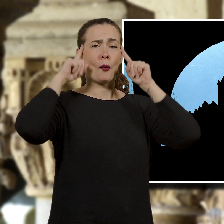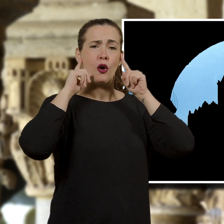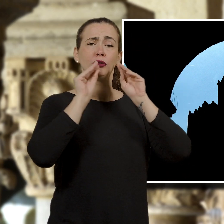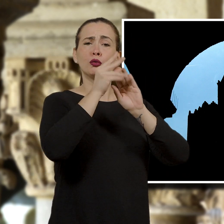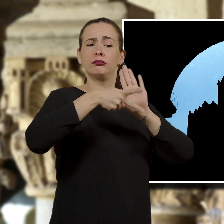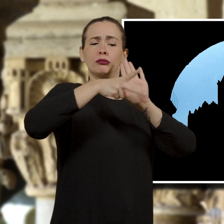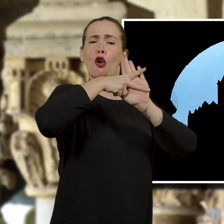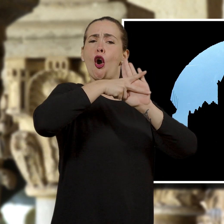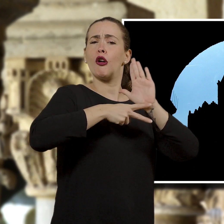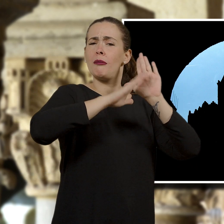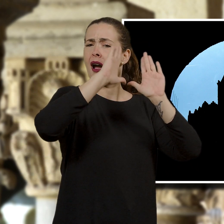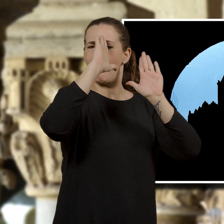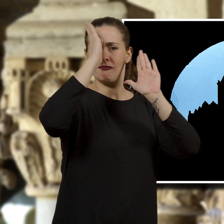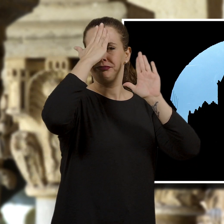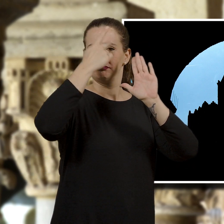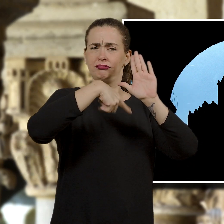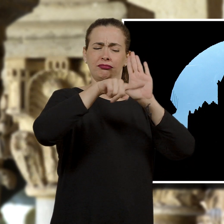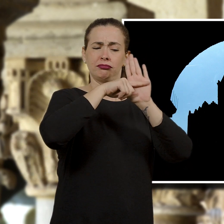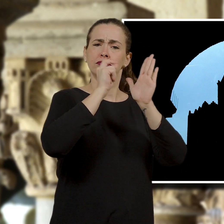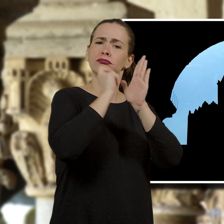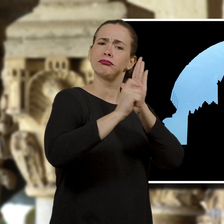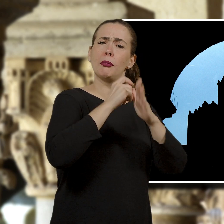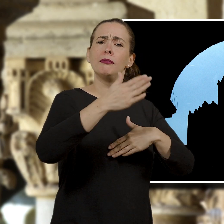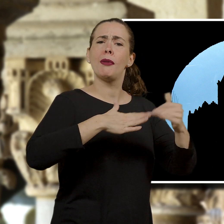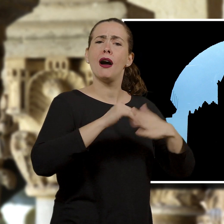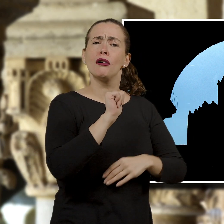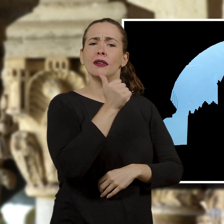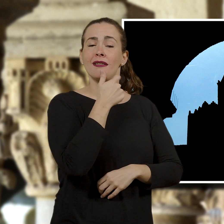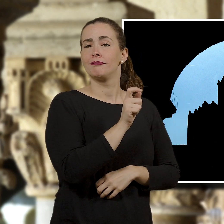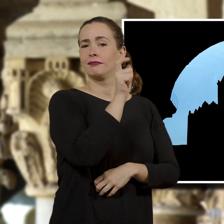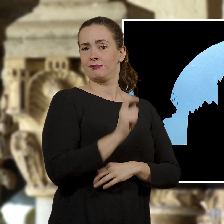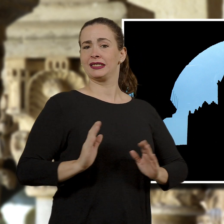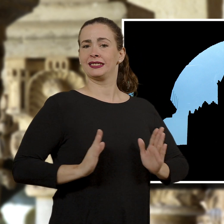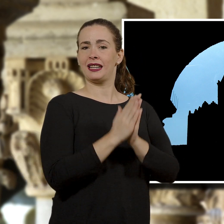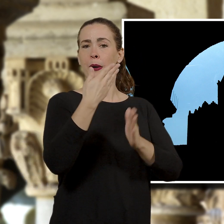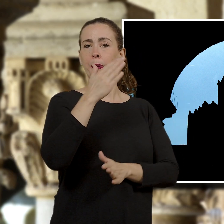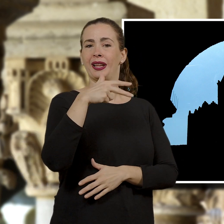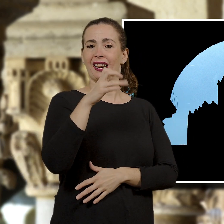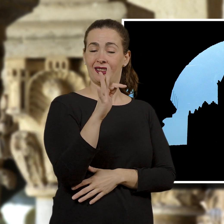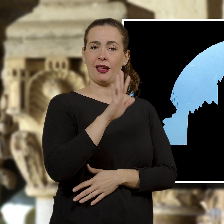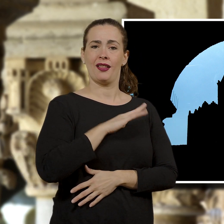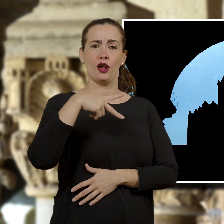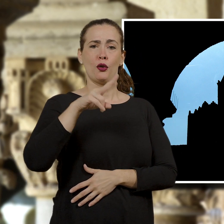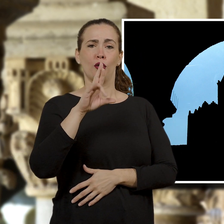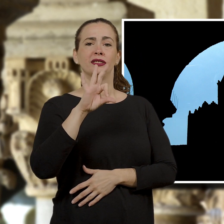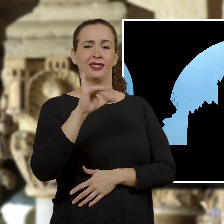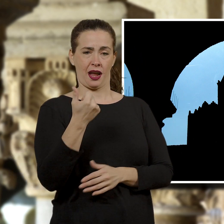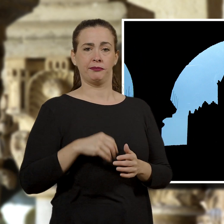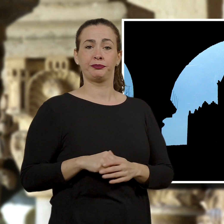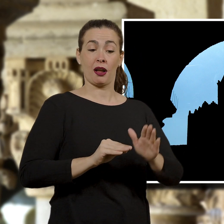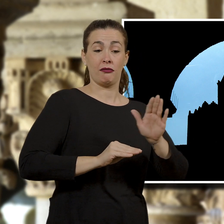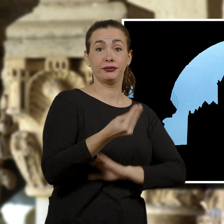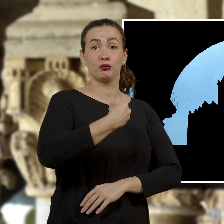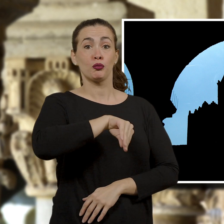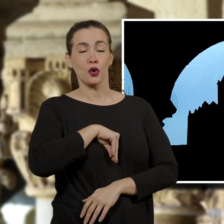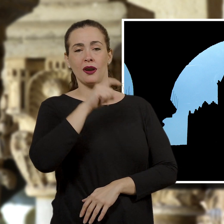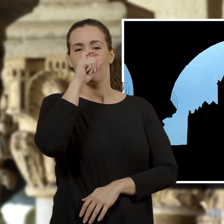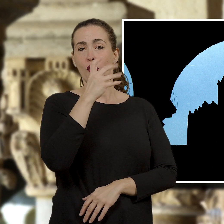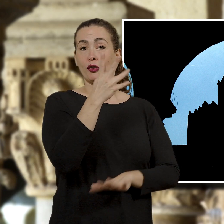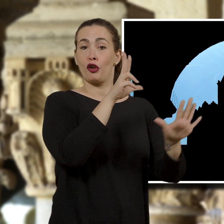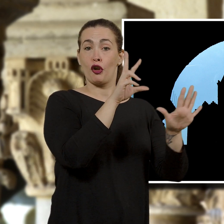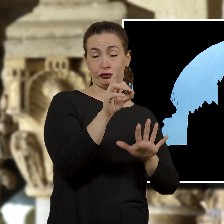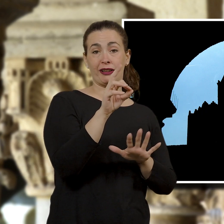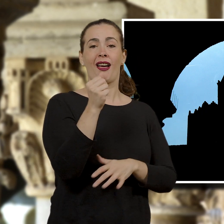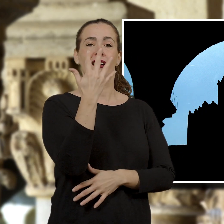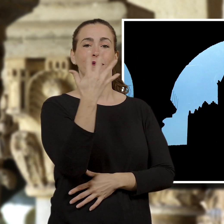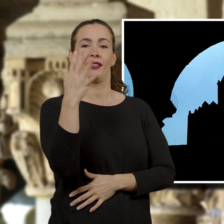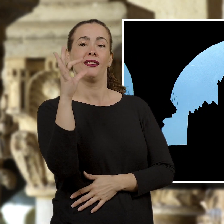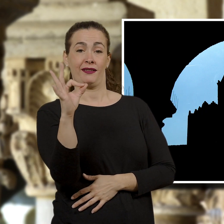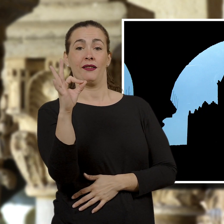era la que va redactar Sant Benet de Nursia (v. 480 550)